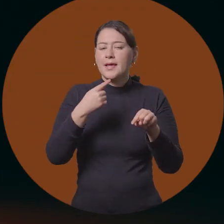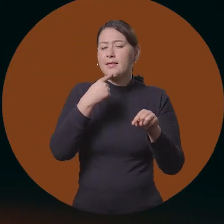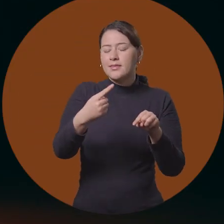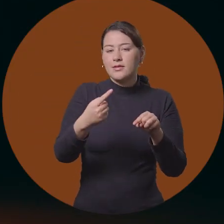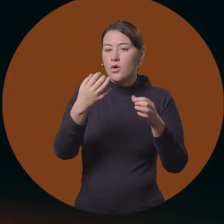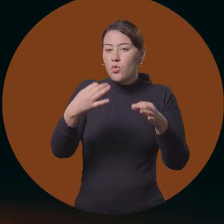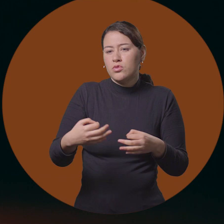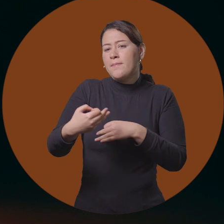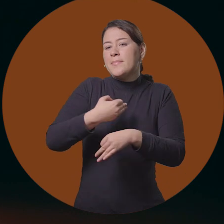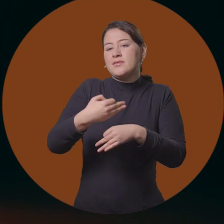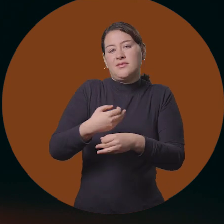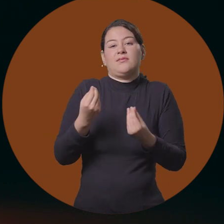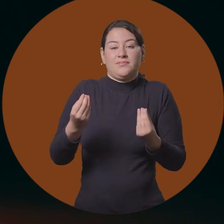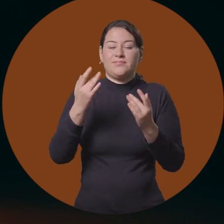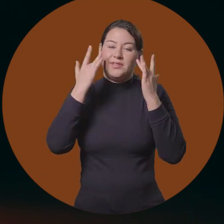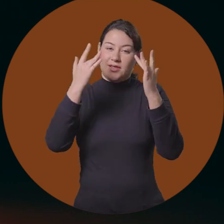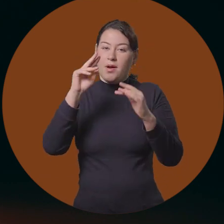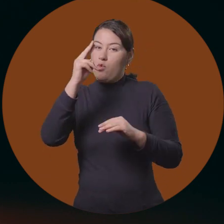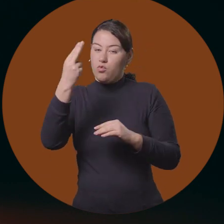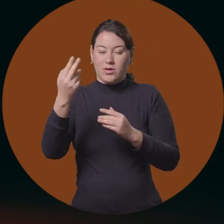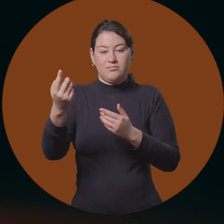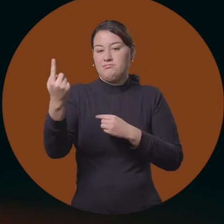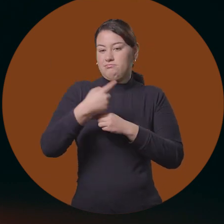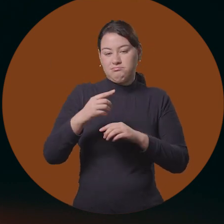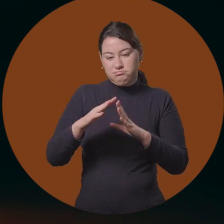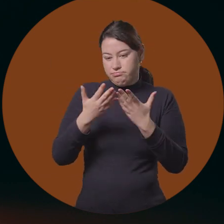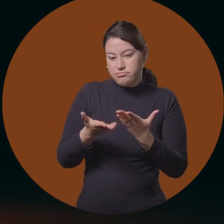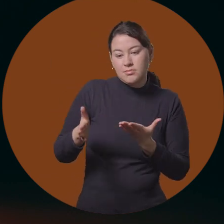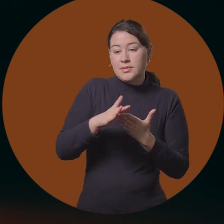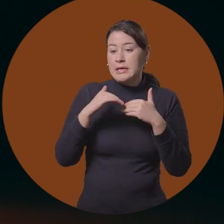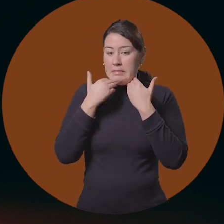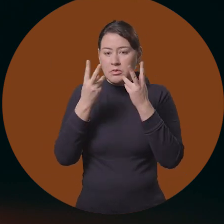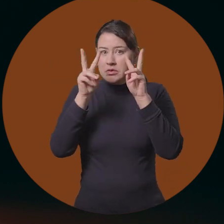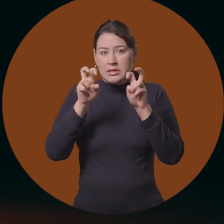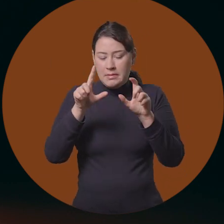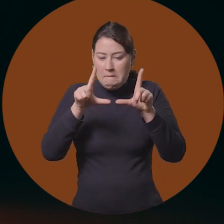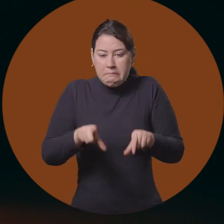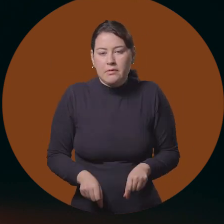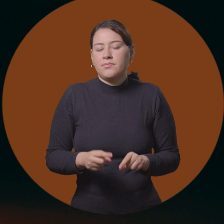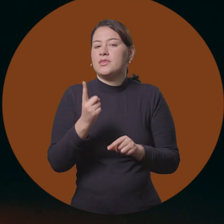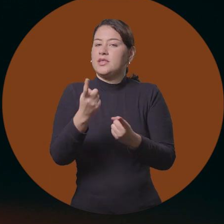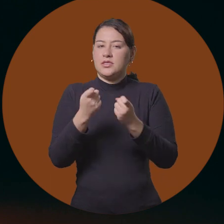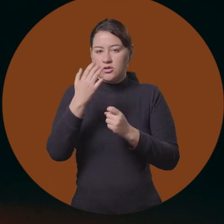Y eso me lo enseñó el sistema educativo uruguayo Y yo dije, bueno, si no sé de esto me tengo que leer un libro de cómo hacer presentaciones.